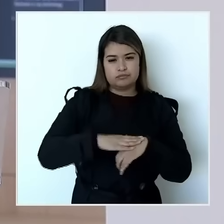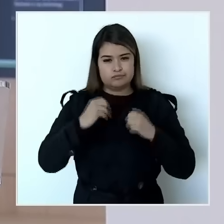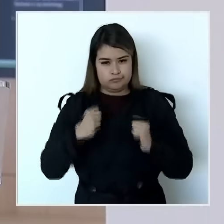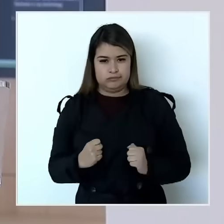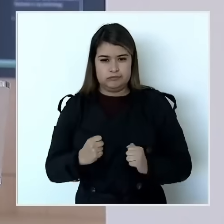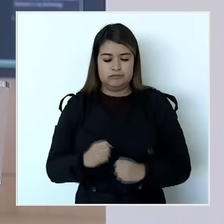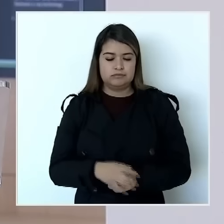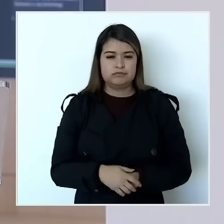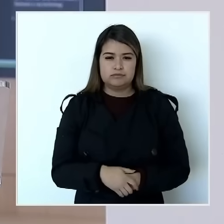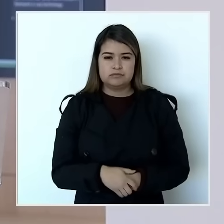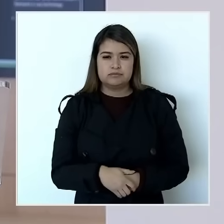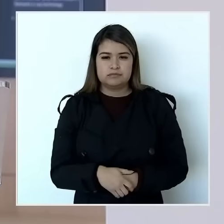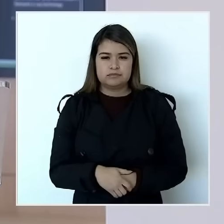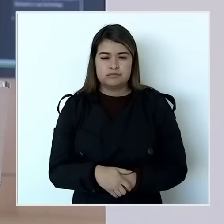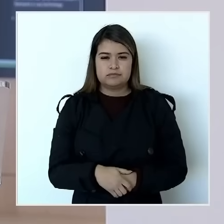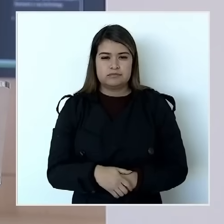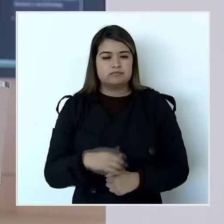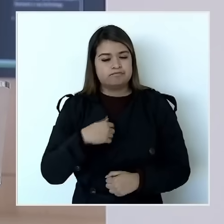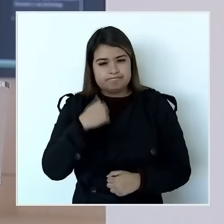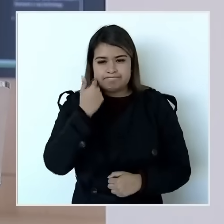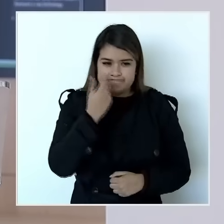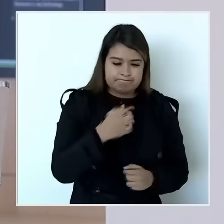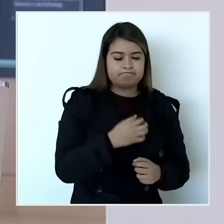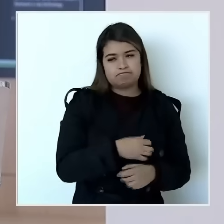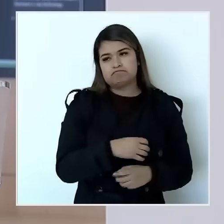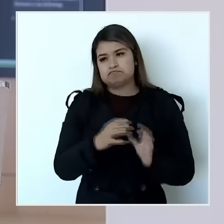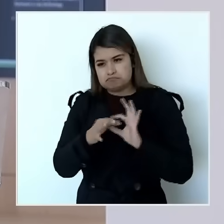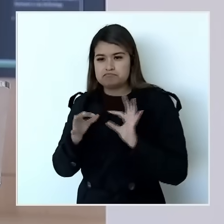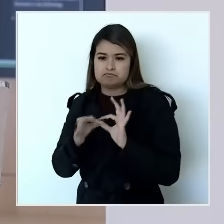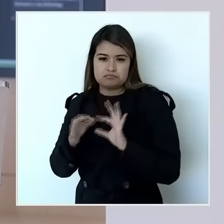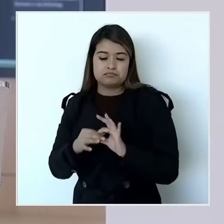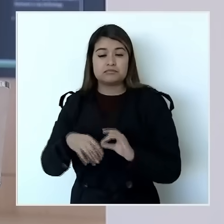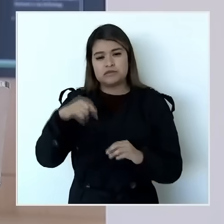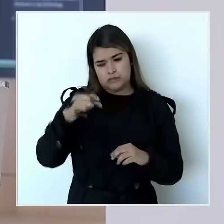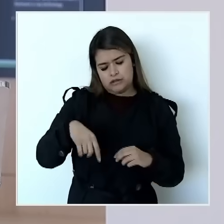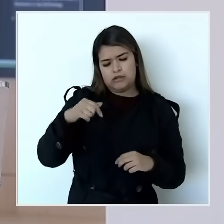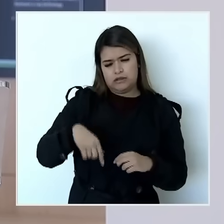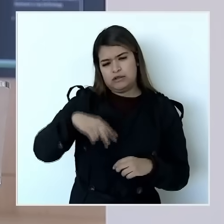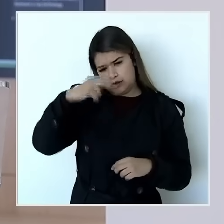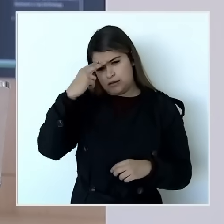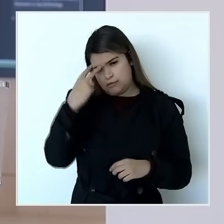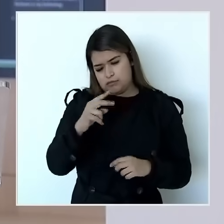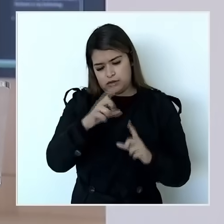Quiero recalcar que en todas las aduanas que se encuentran en nuestra frontera norte del país se